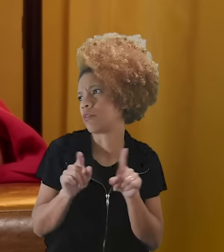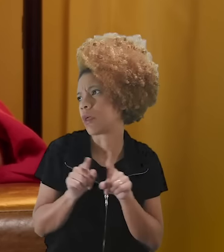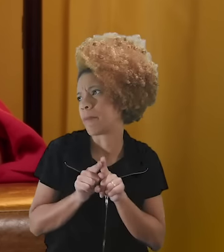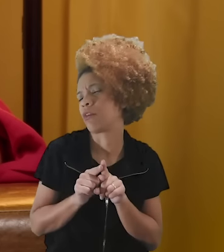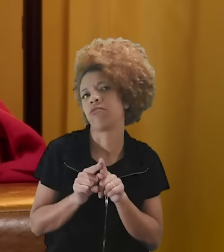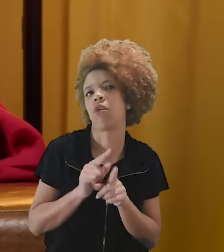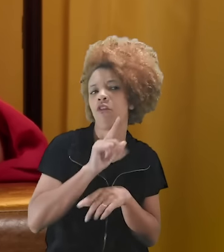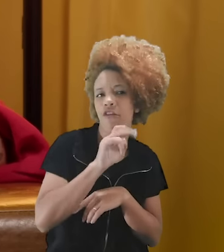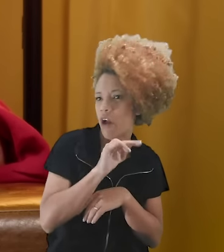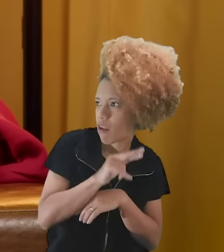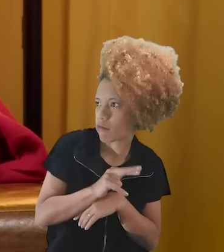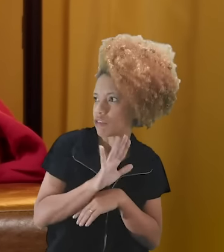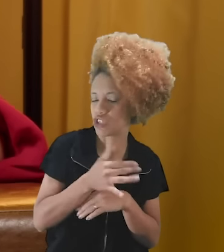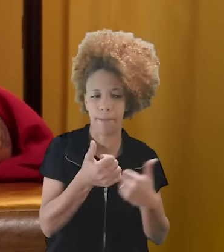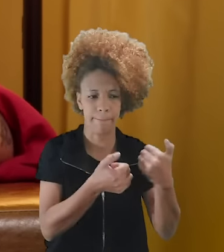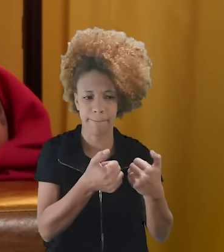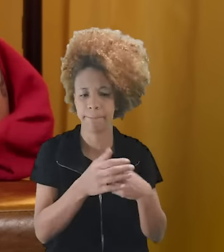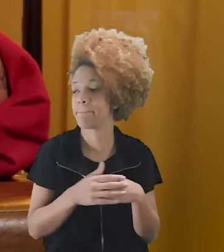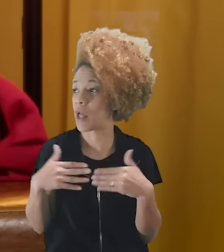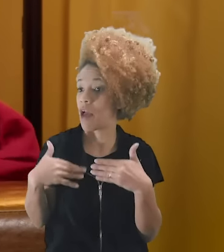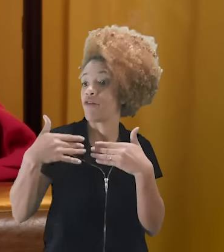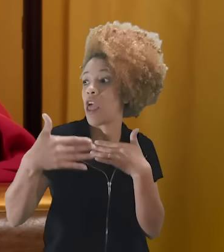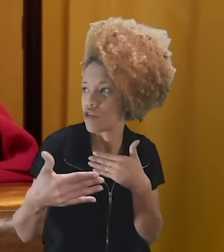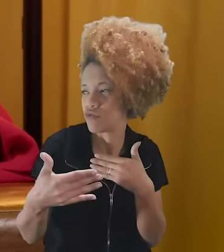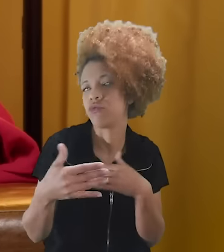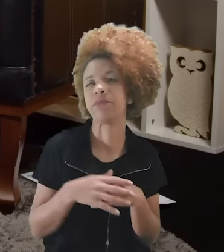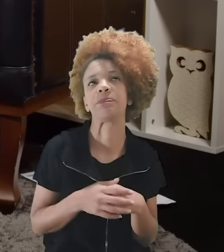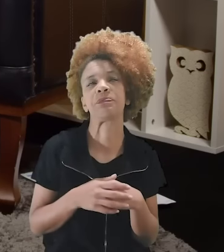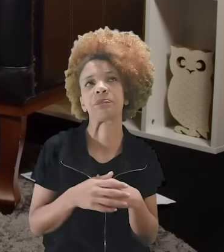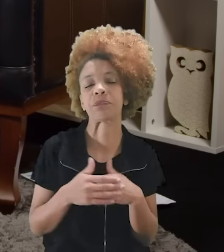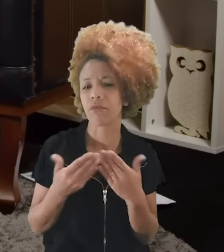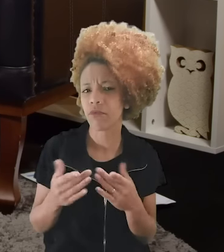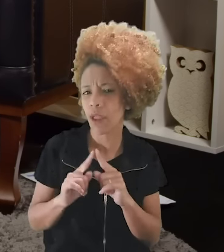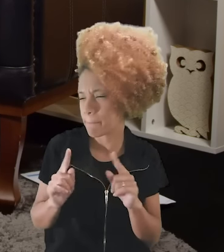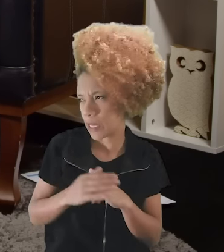né do do Val também que já jogou em campeonatos mistos chegou bem bem à frente enfim eh mas ainda